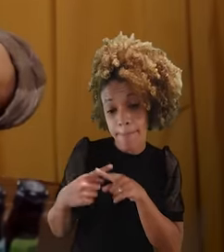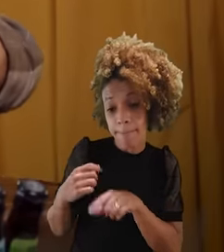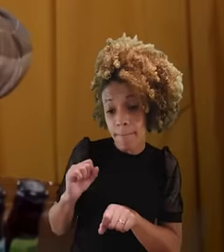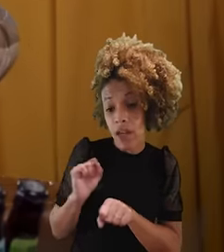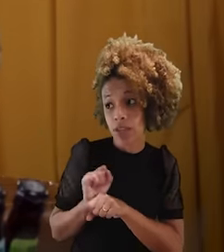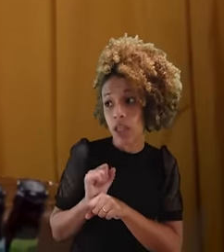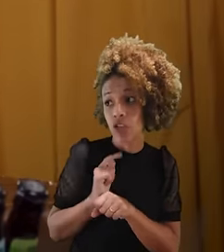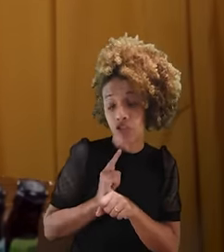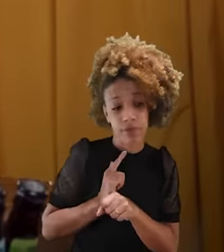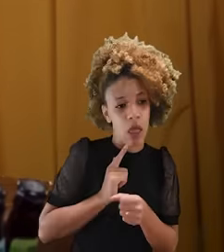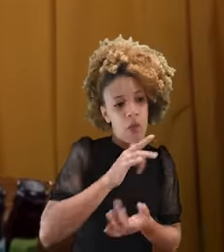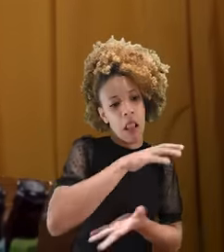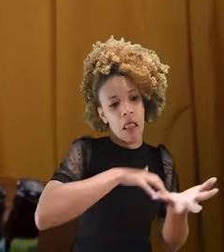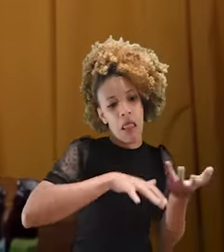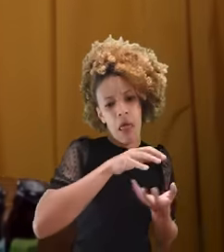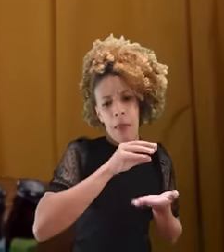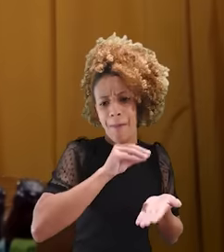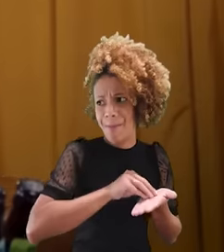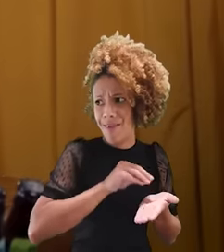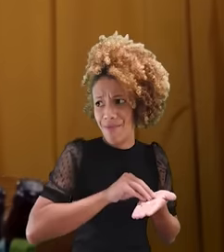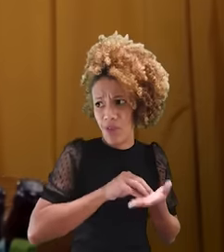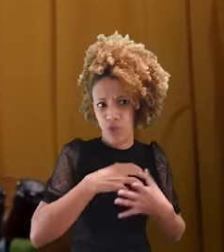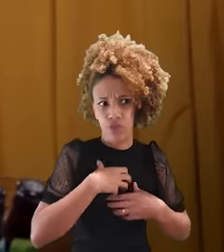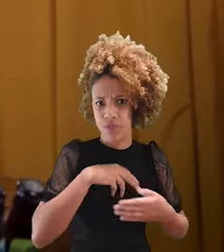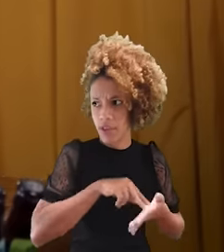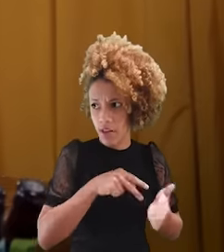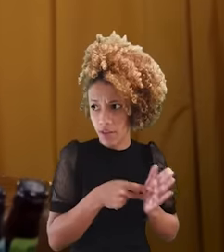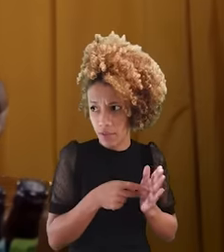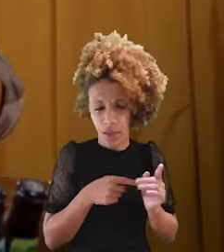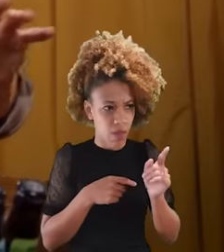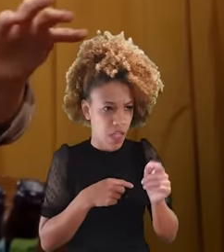de ter o caos plantado pela falta de sentido das coisas então o cara fala assim esse negro que pesa